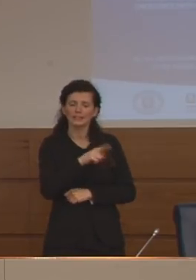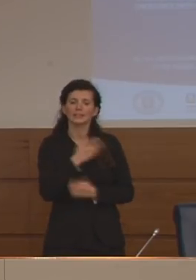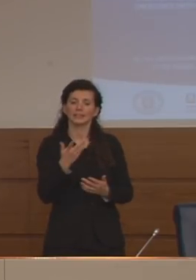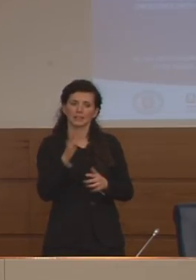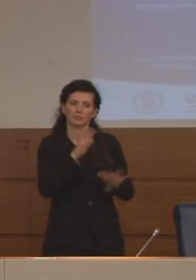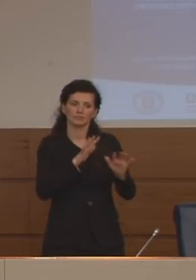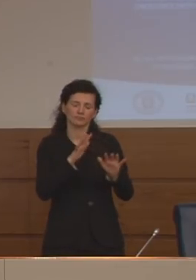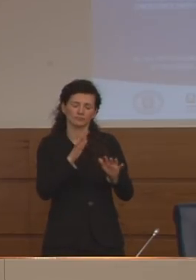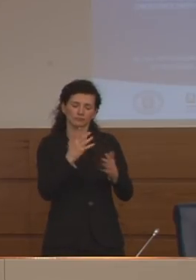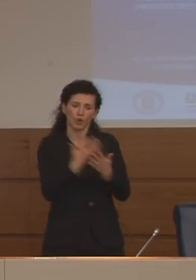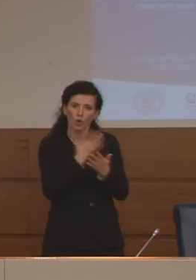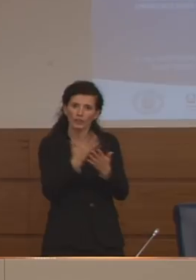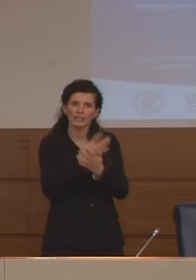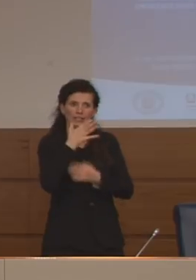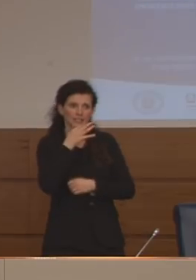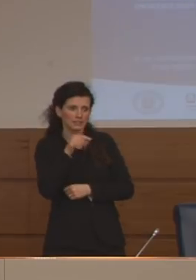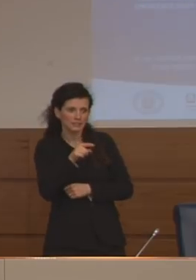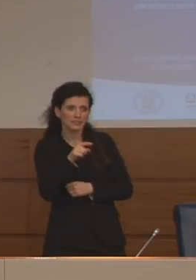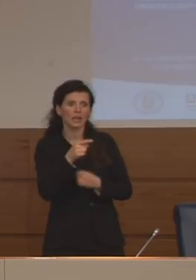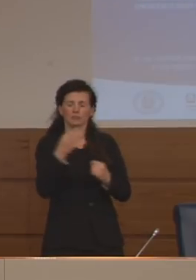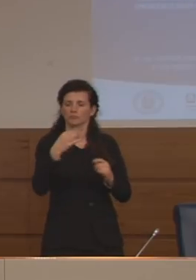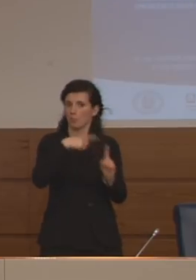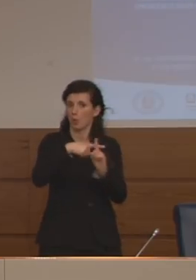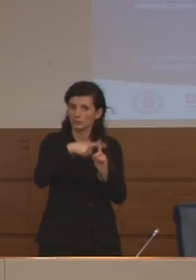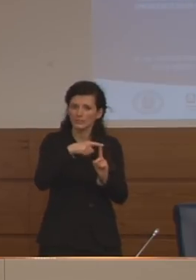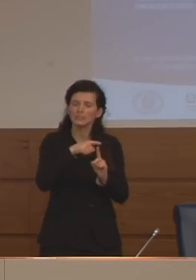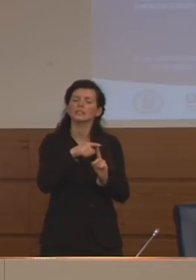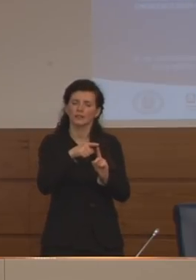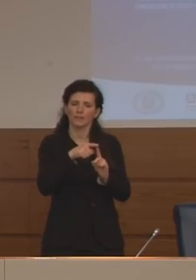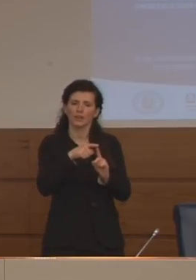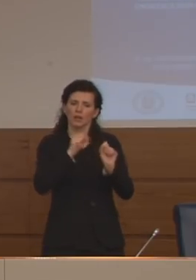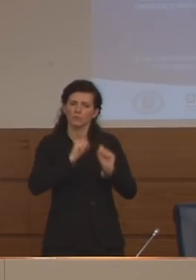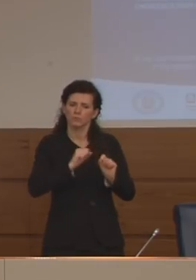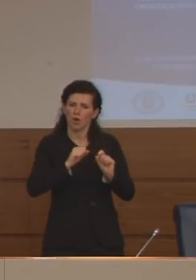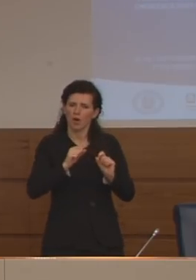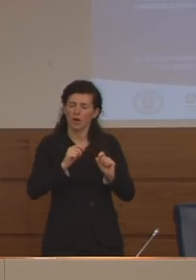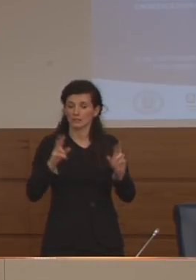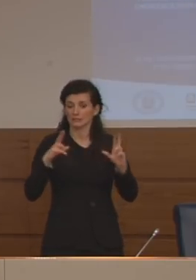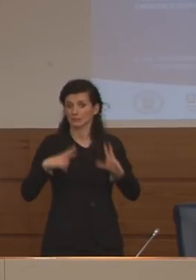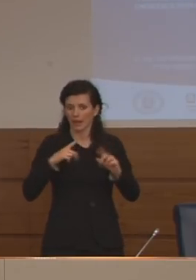prossimi giorni possa essere confermato, è un dato che però va conquistato giorno